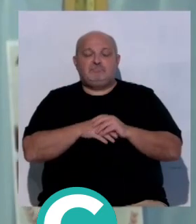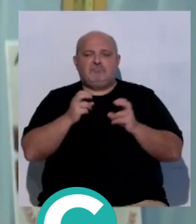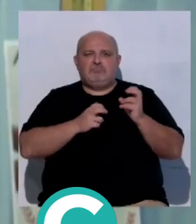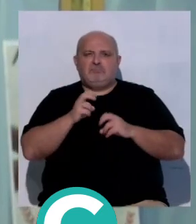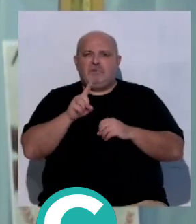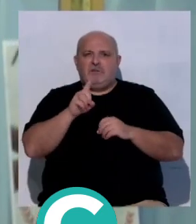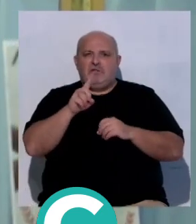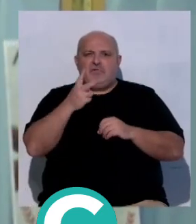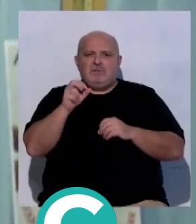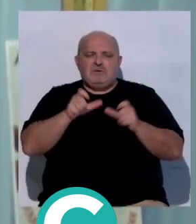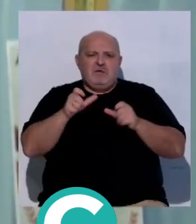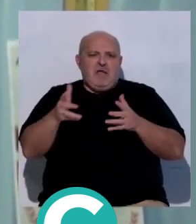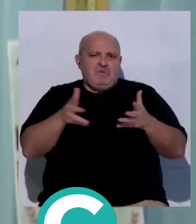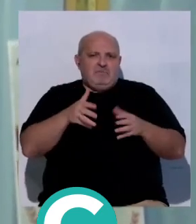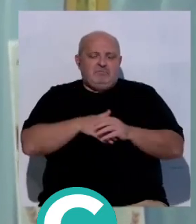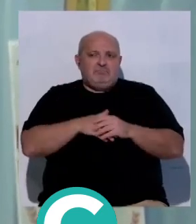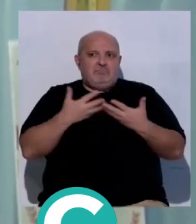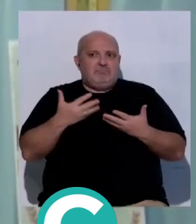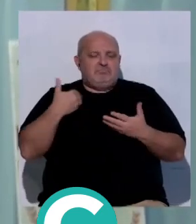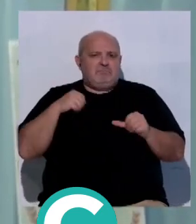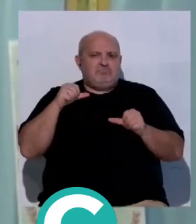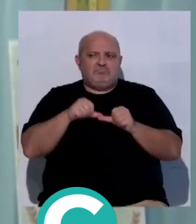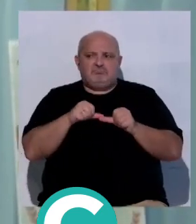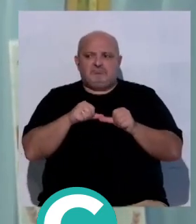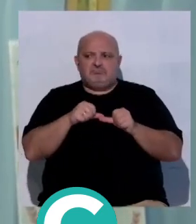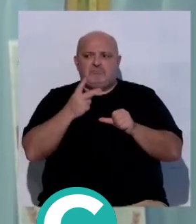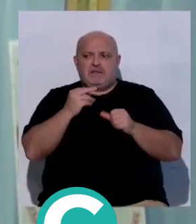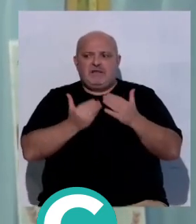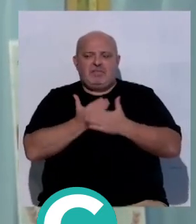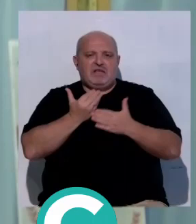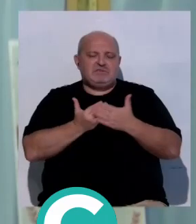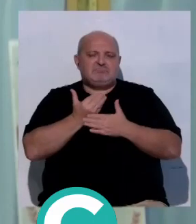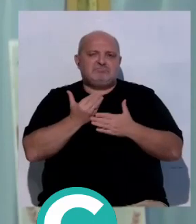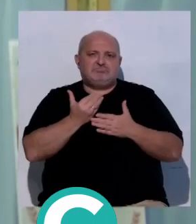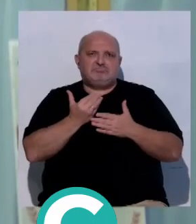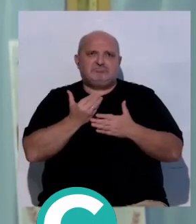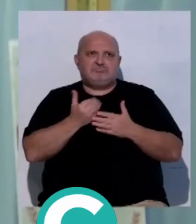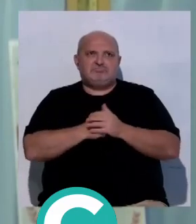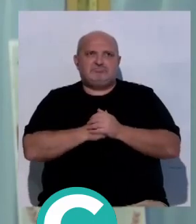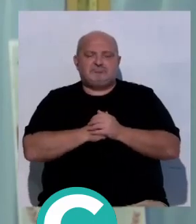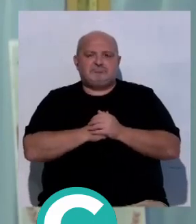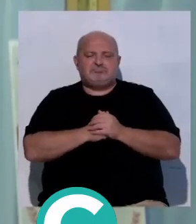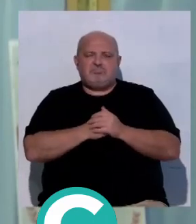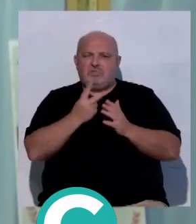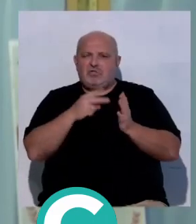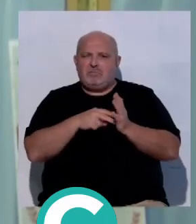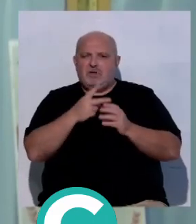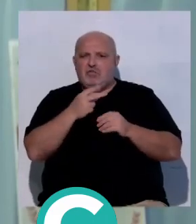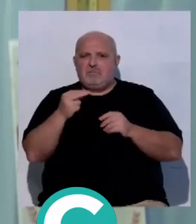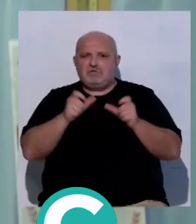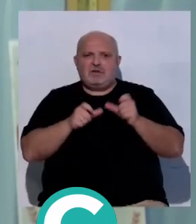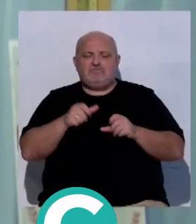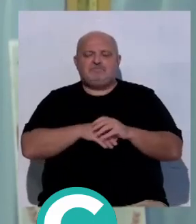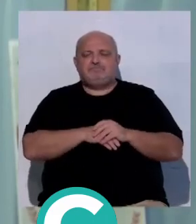120 personas aproximadamente ahora mismo llevamos en 20 días unas 20000 personas han acudido en la